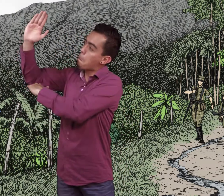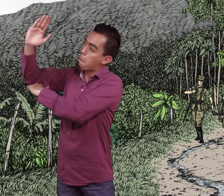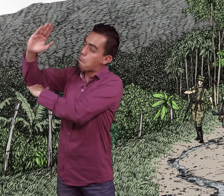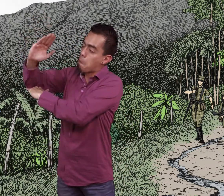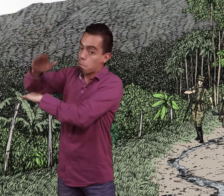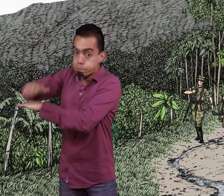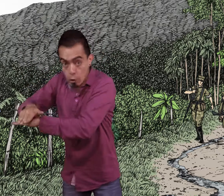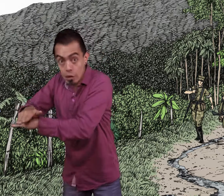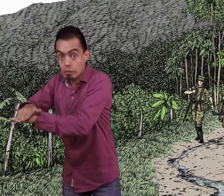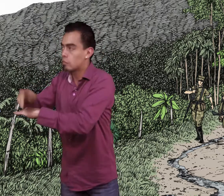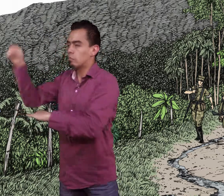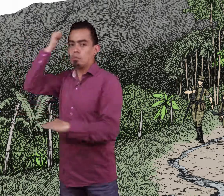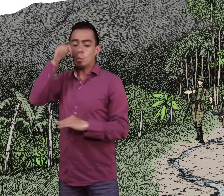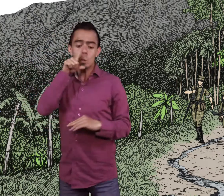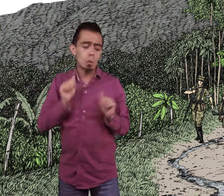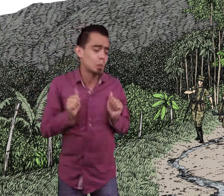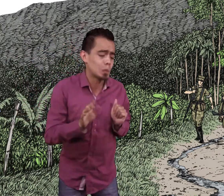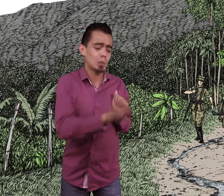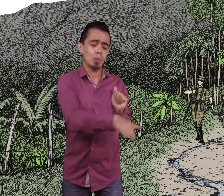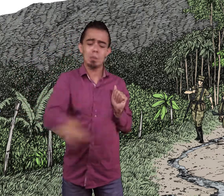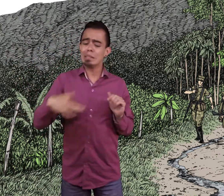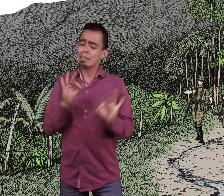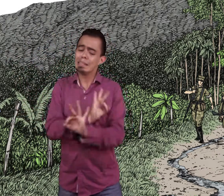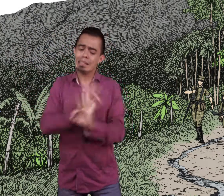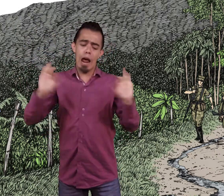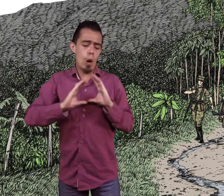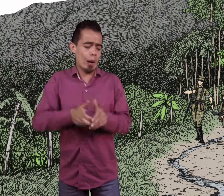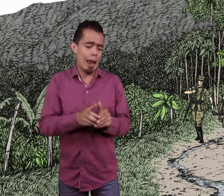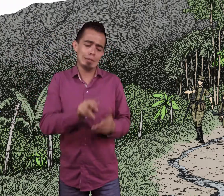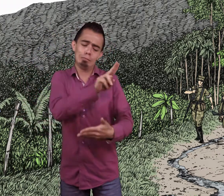porque debía salir de manera apresurada y viajar hasta La Chorrera.